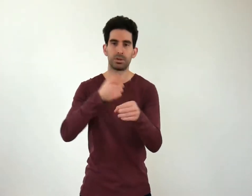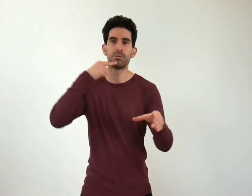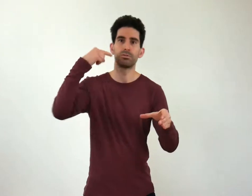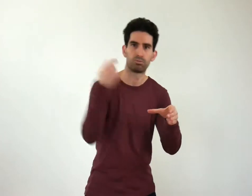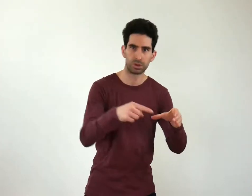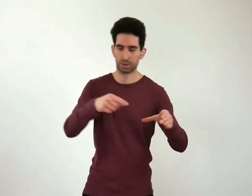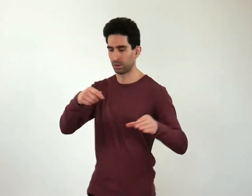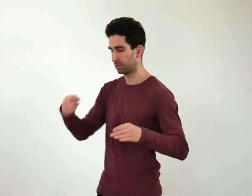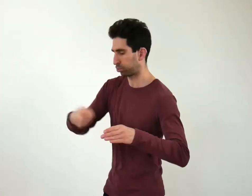et moutarde.